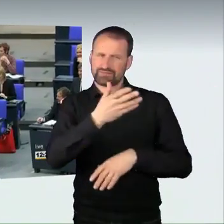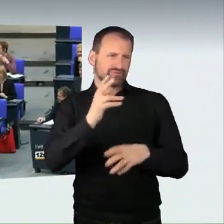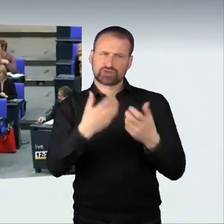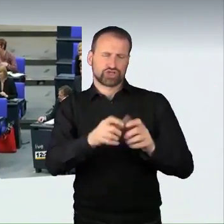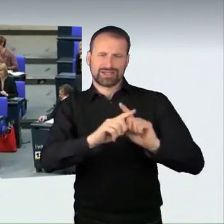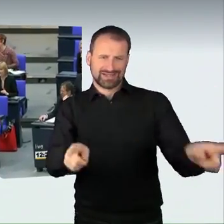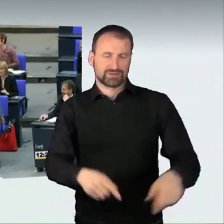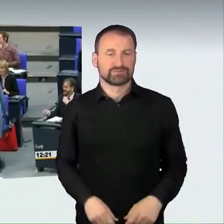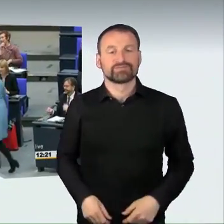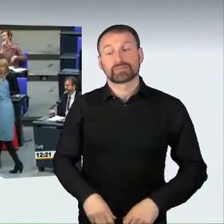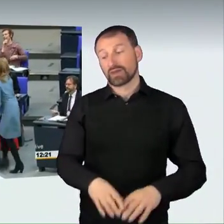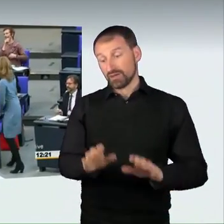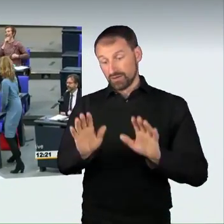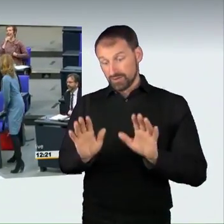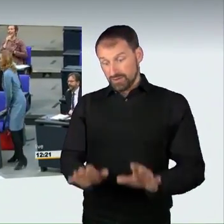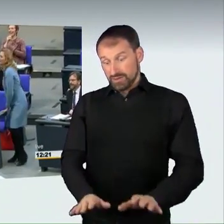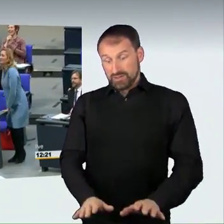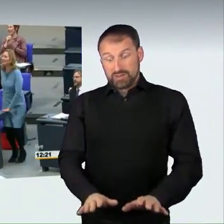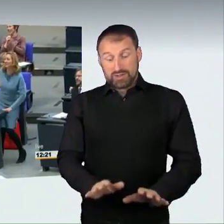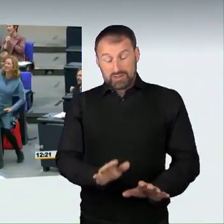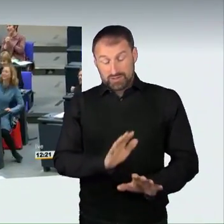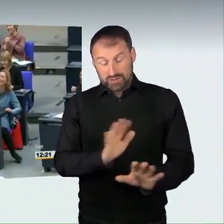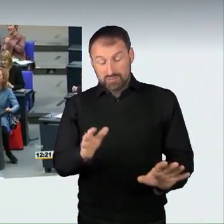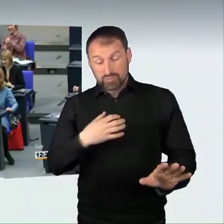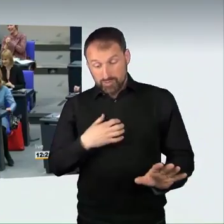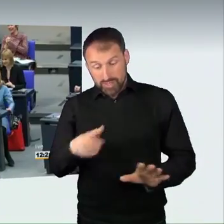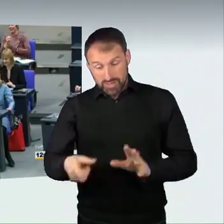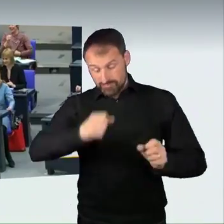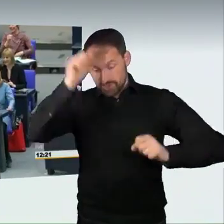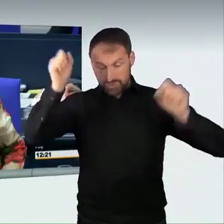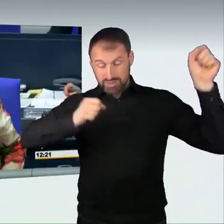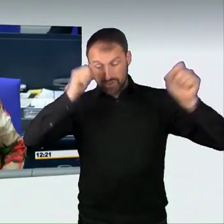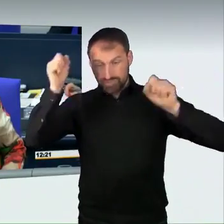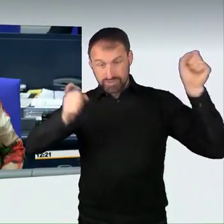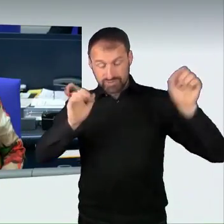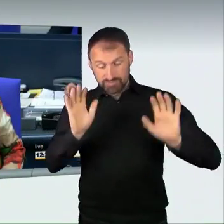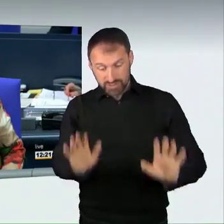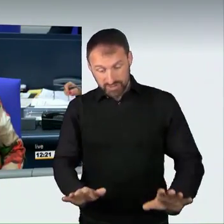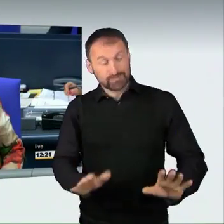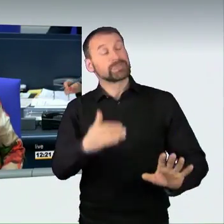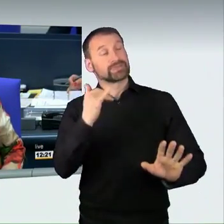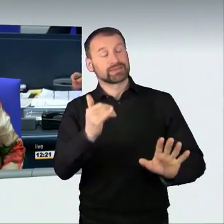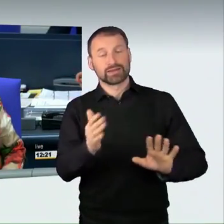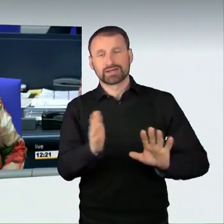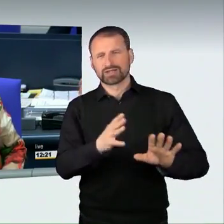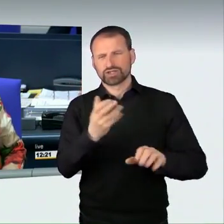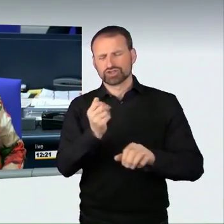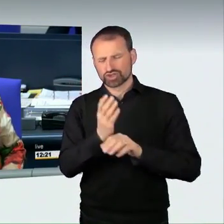(Präsidium): Es macht nichts, dass Sie randaliert haben. Das bekommen wir wieder hin. (Zwischenruf): Das war eine Protestaktion!